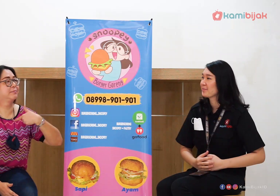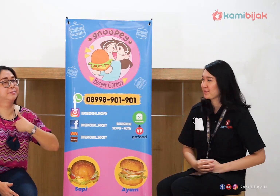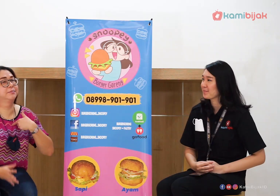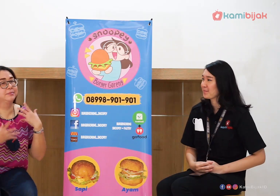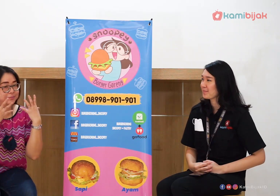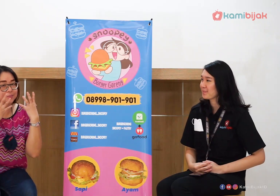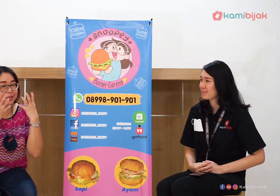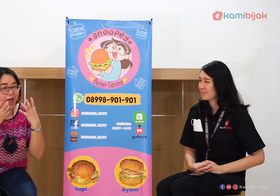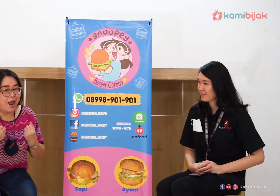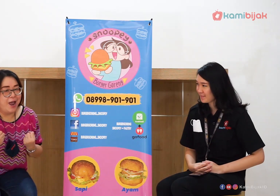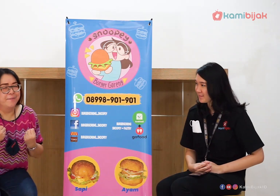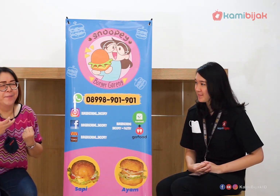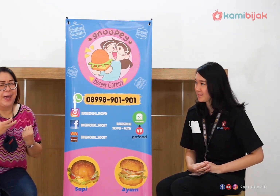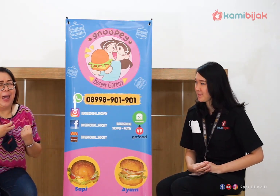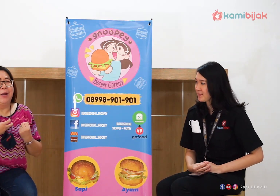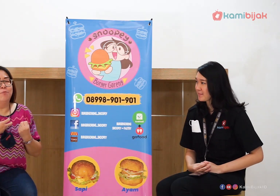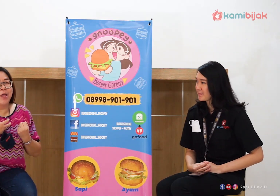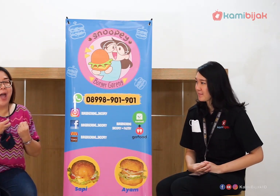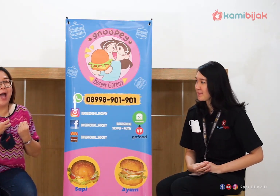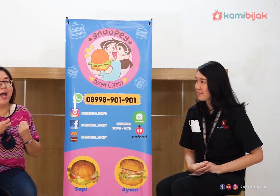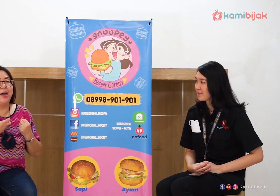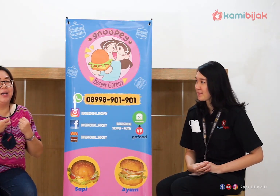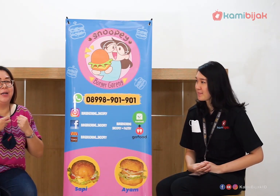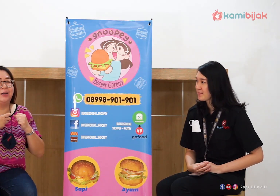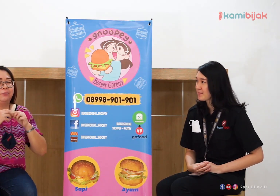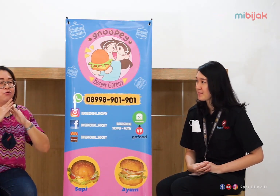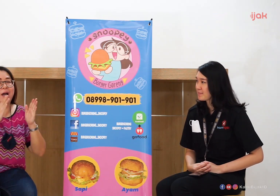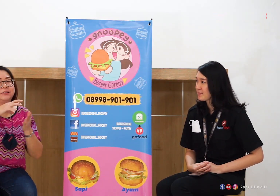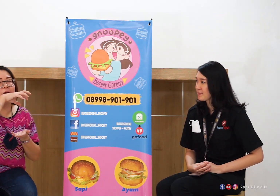Supaya masyarakat suka burger seperti ini.